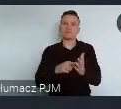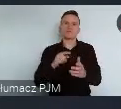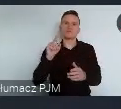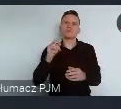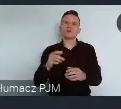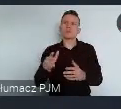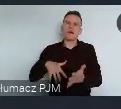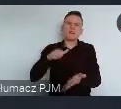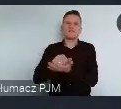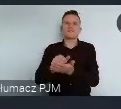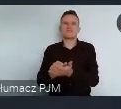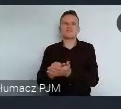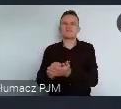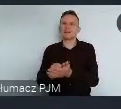aby nasi mieszkańcy po pracy